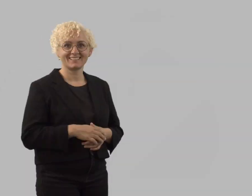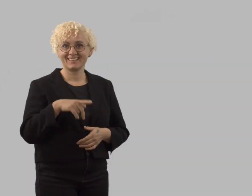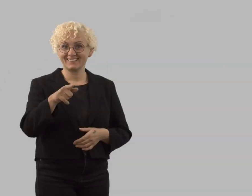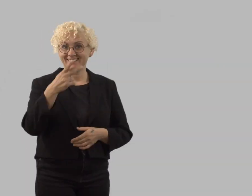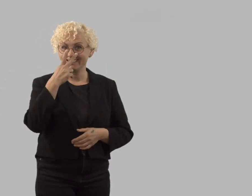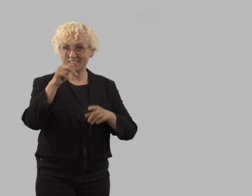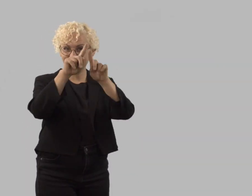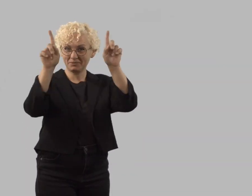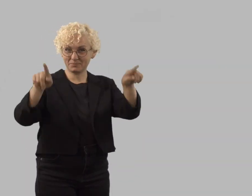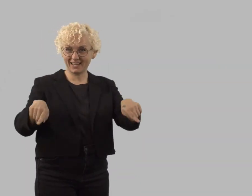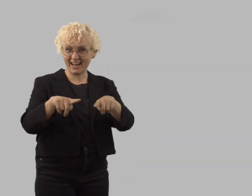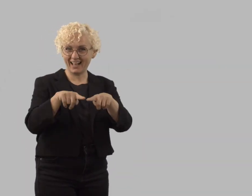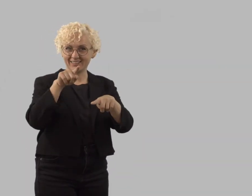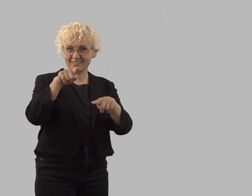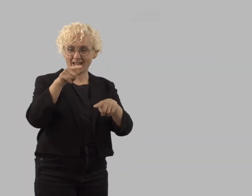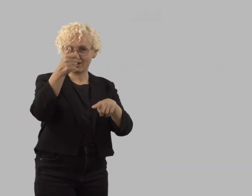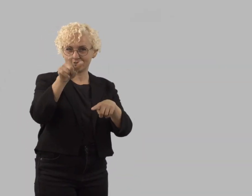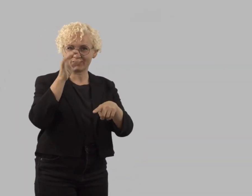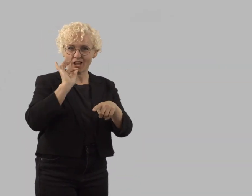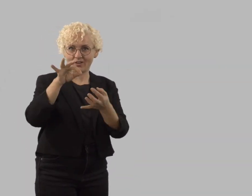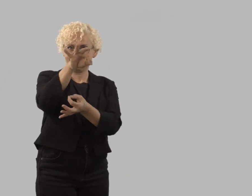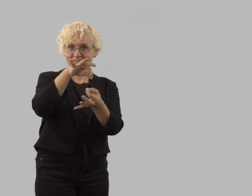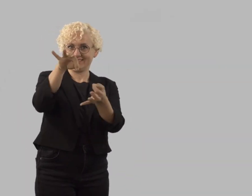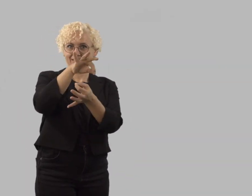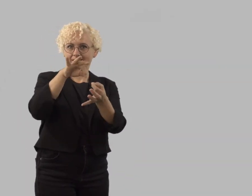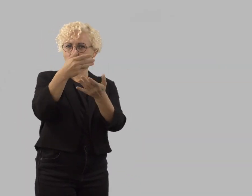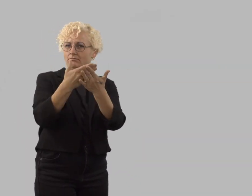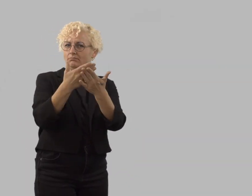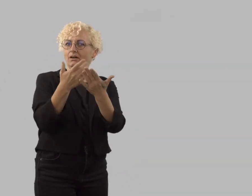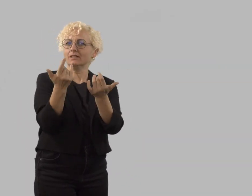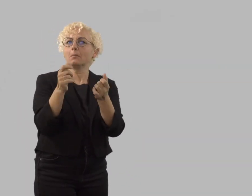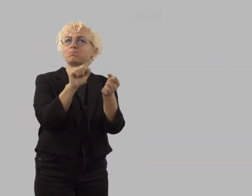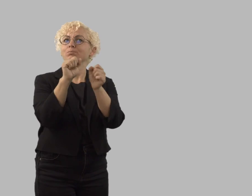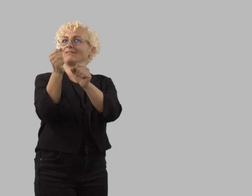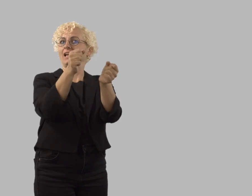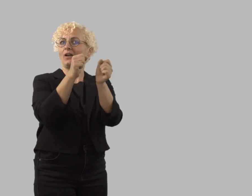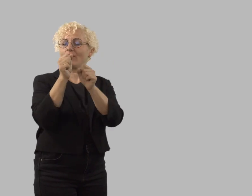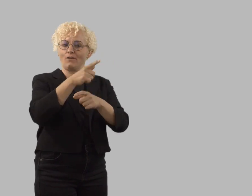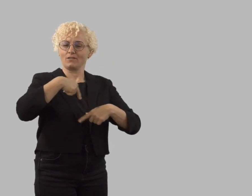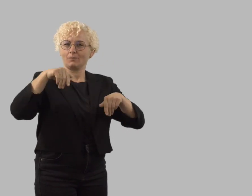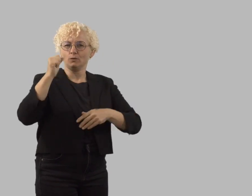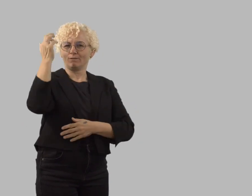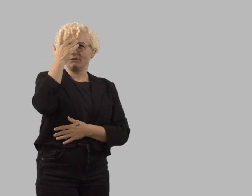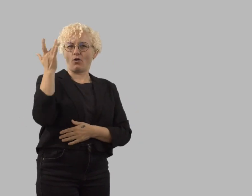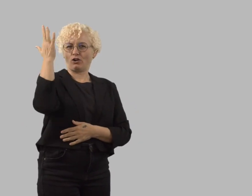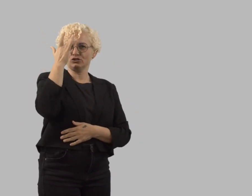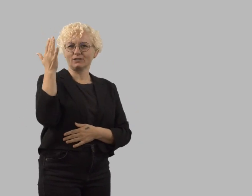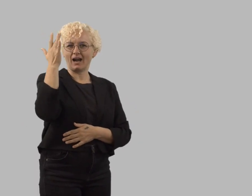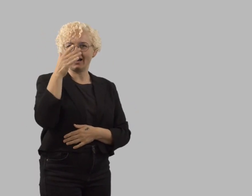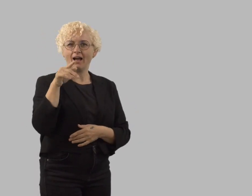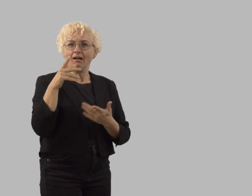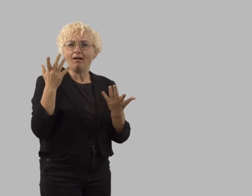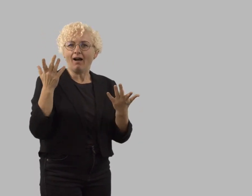Ein Kopf einer Tänzerin. Sie bewegt sich im Tanz und man muss sich vorstellen,